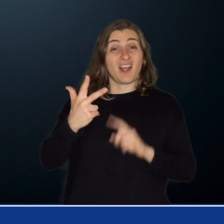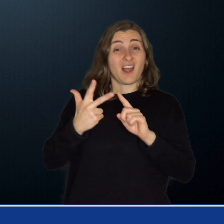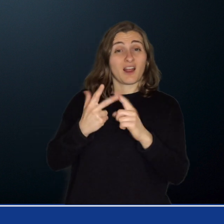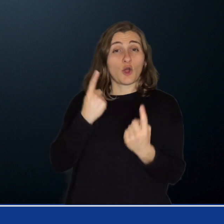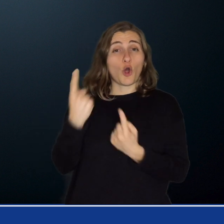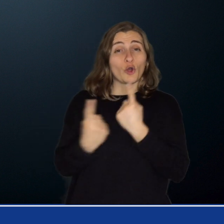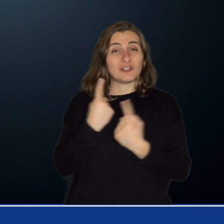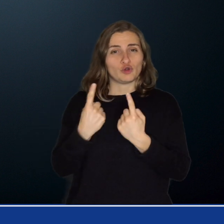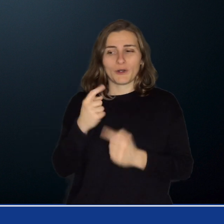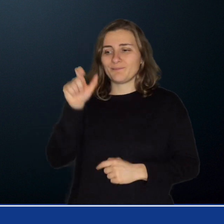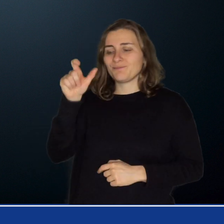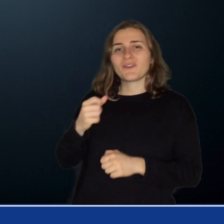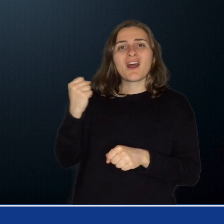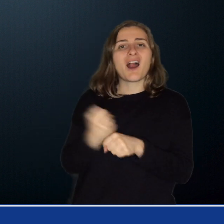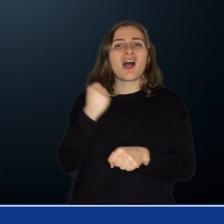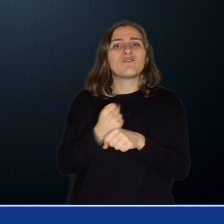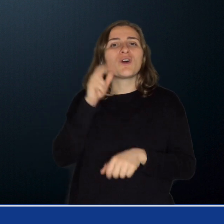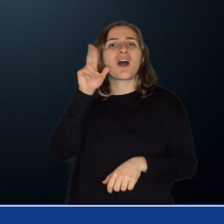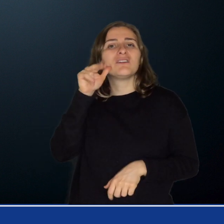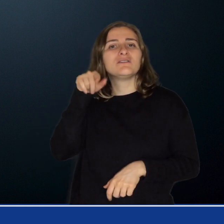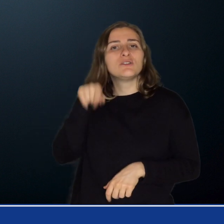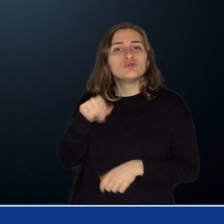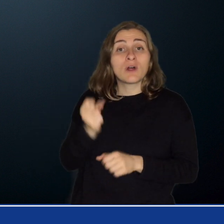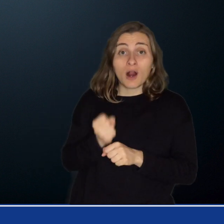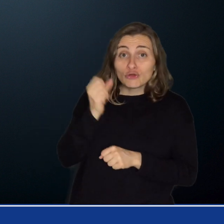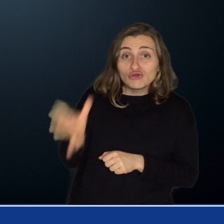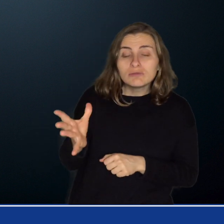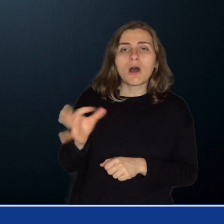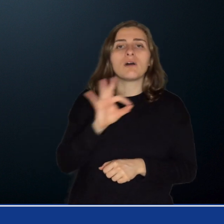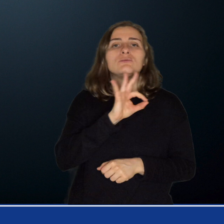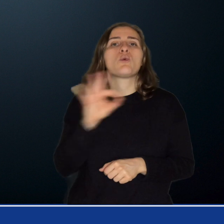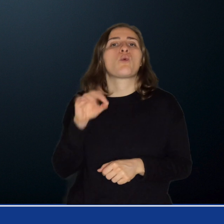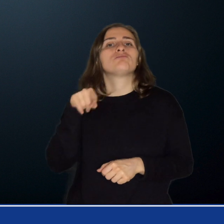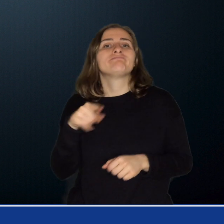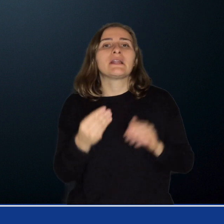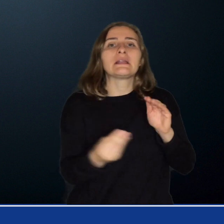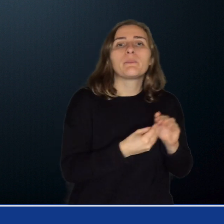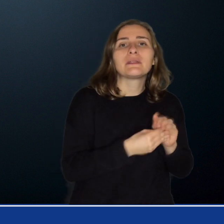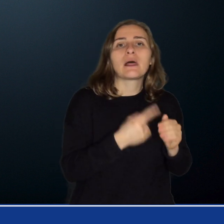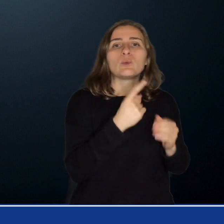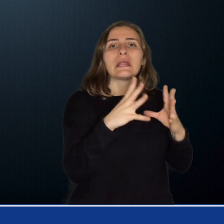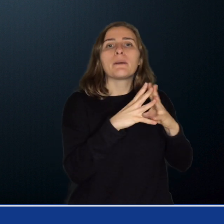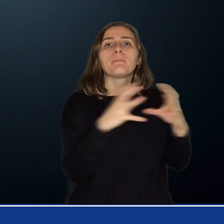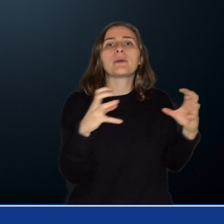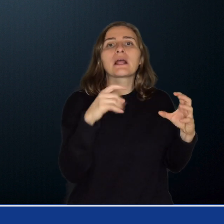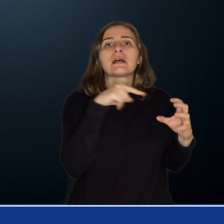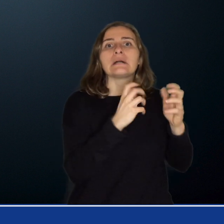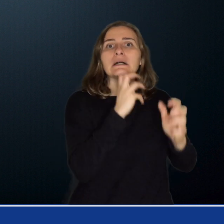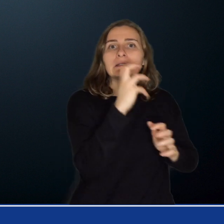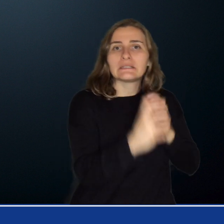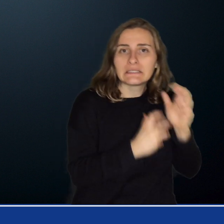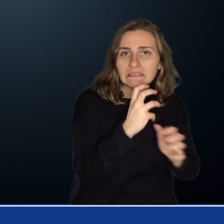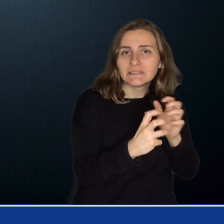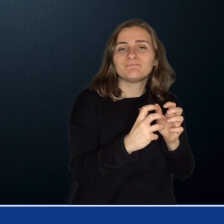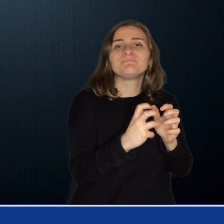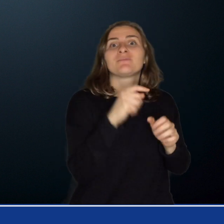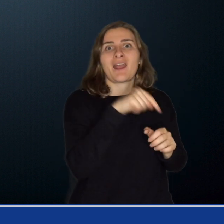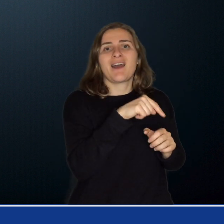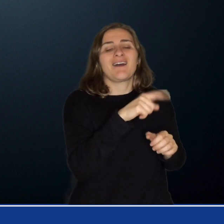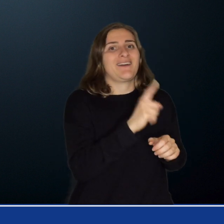3) sono lavoratrici licenziate o dipendenti da imprese in crisi